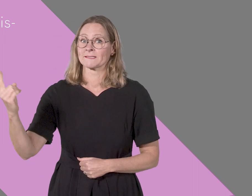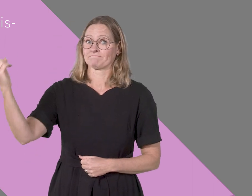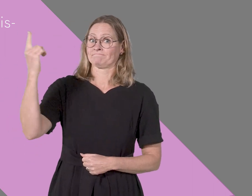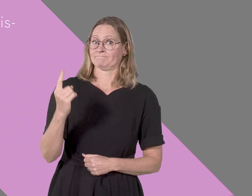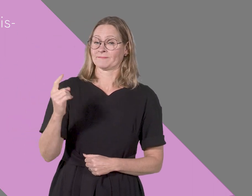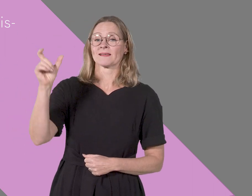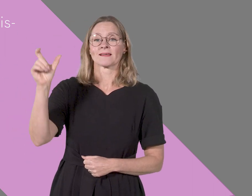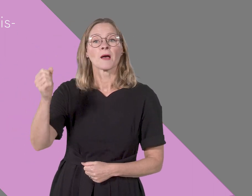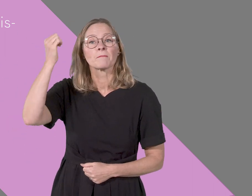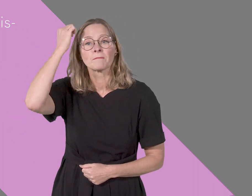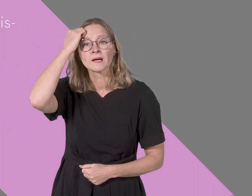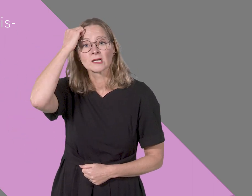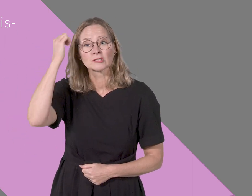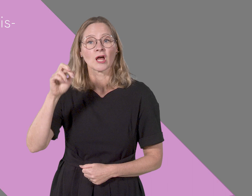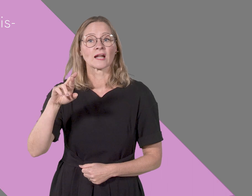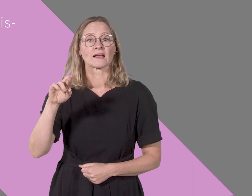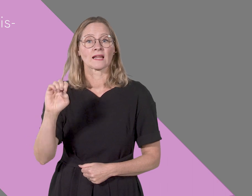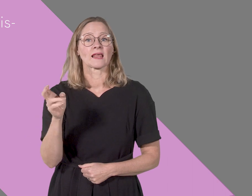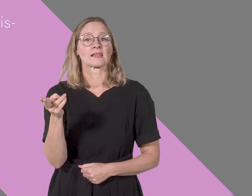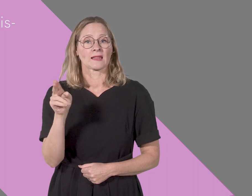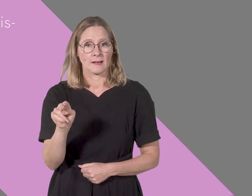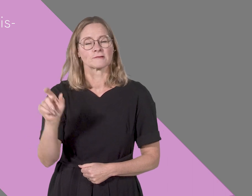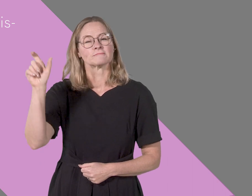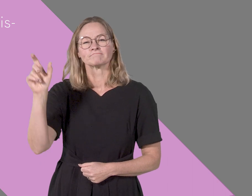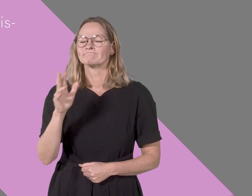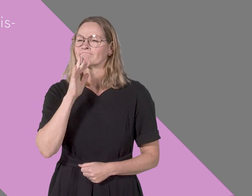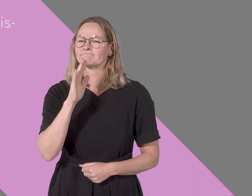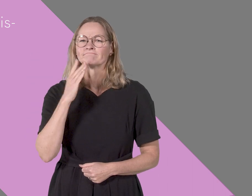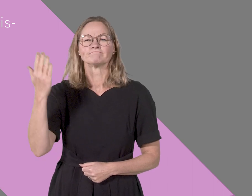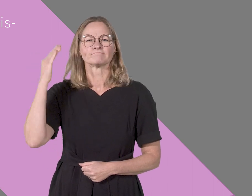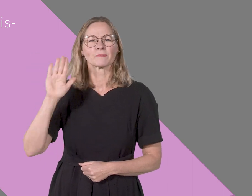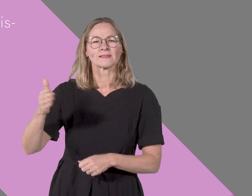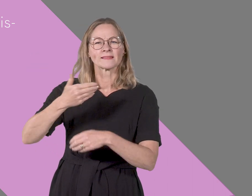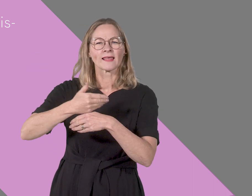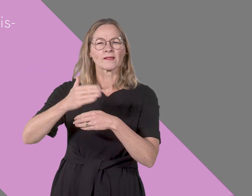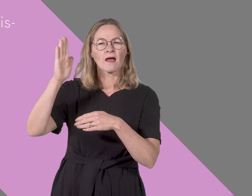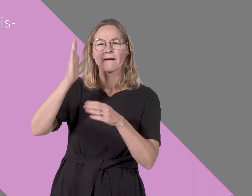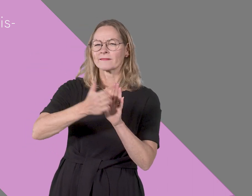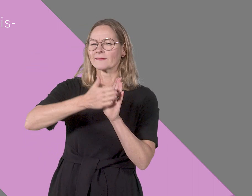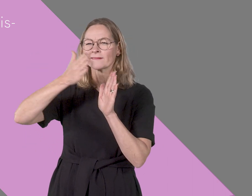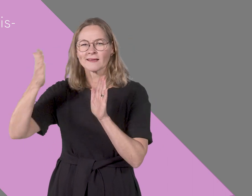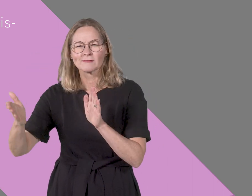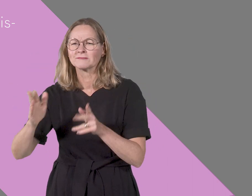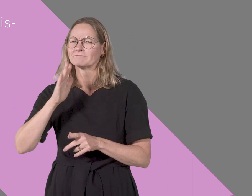Pirjo Rehn tulee kertomaan teatteriajoistaan sekä siitä, -